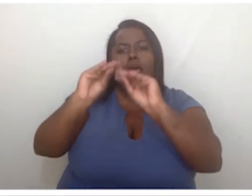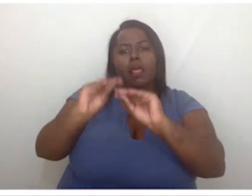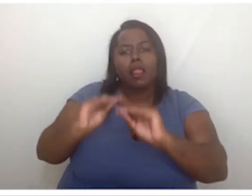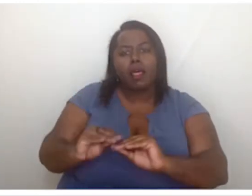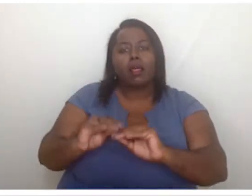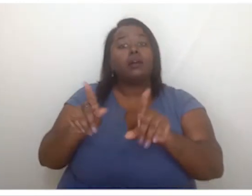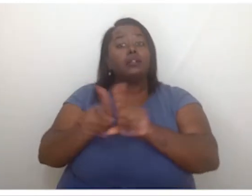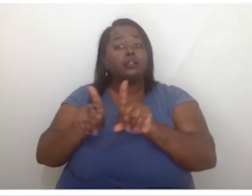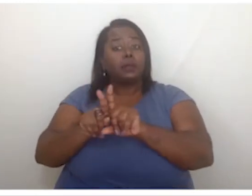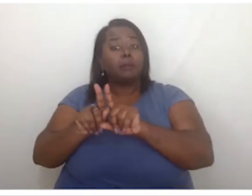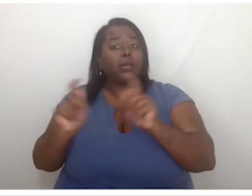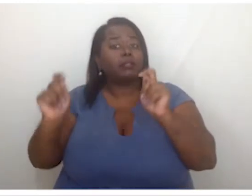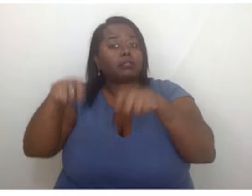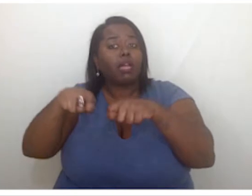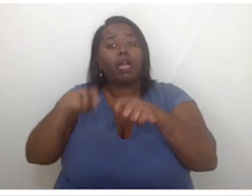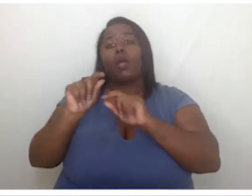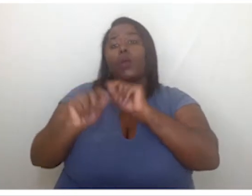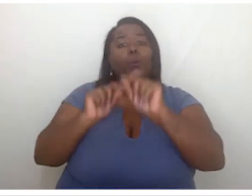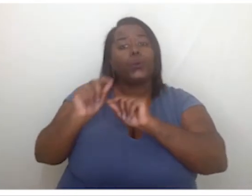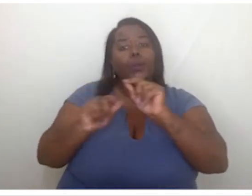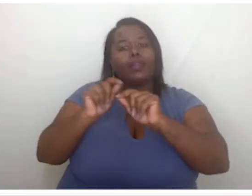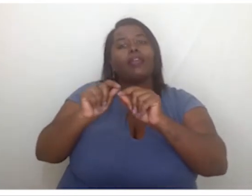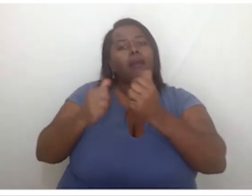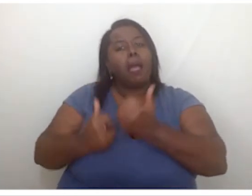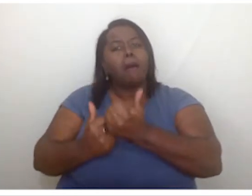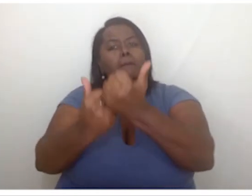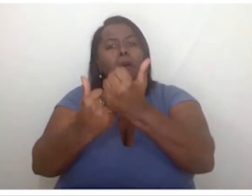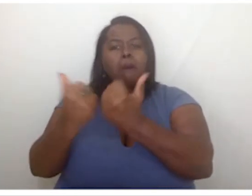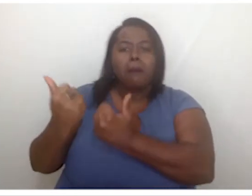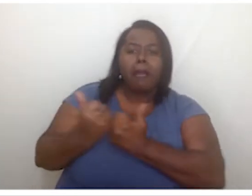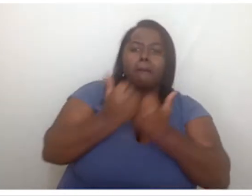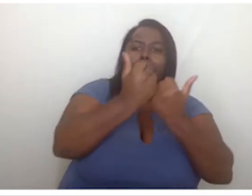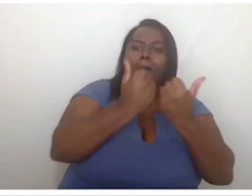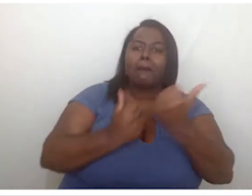el apoyo entre pares, apoyándose unos a los otros para seguir los estudios